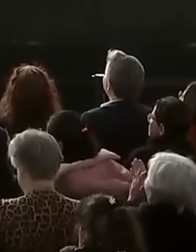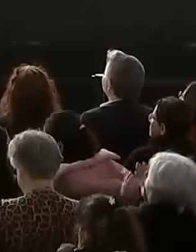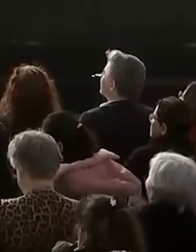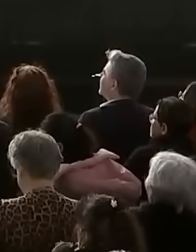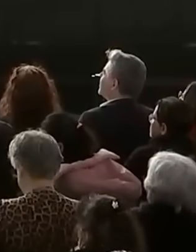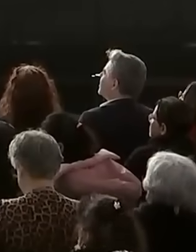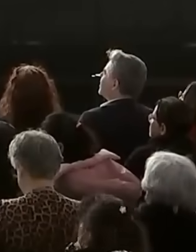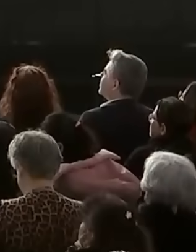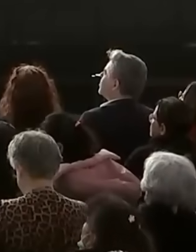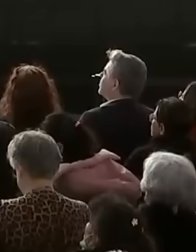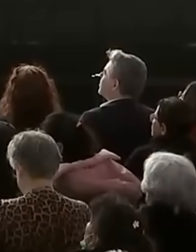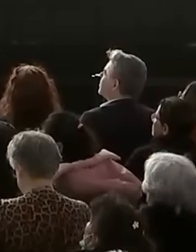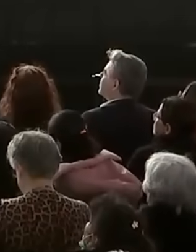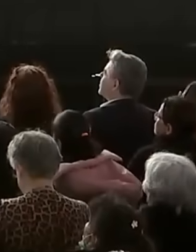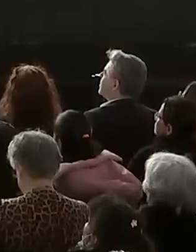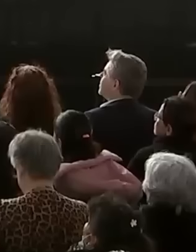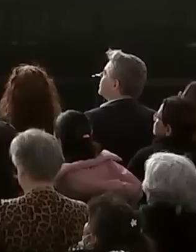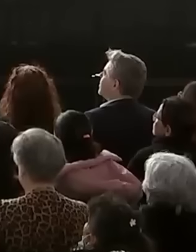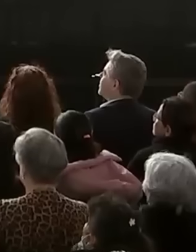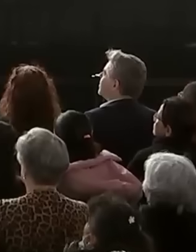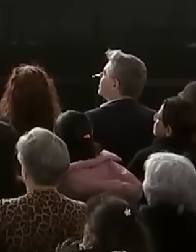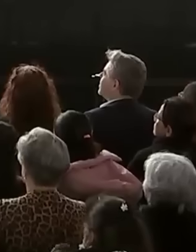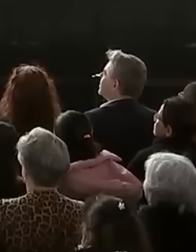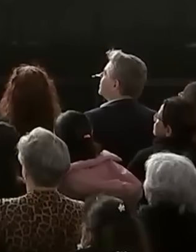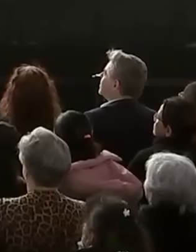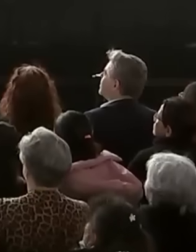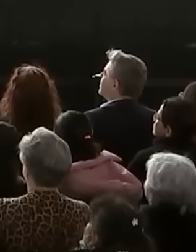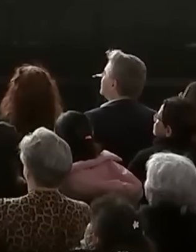[Aplausos] [Música] [Aplausos] Hace uso de la palabra el general Ricardo Trevilla Trejo,